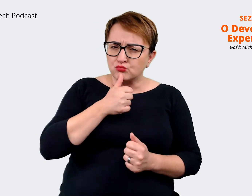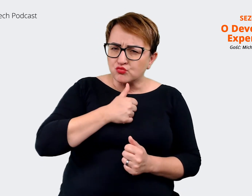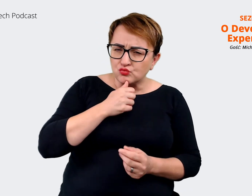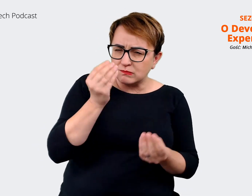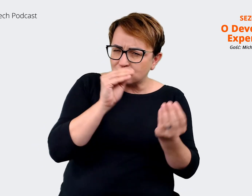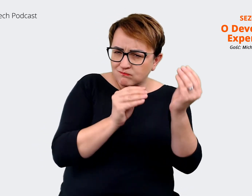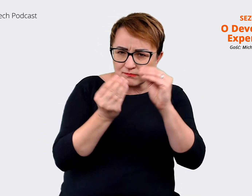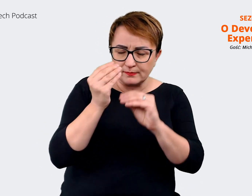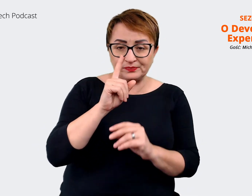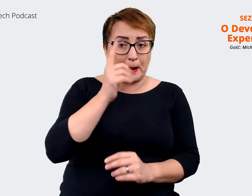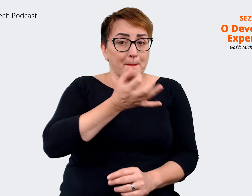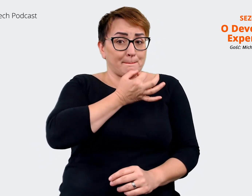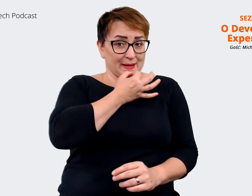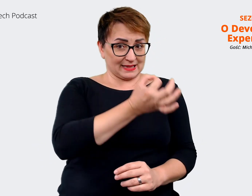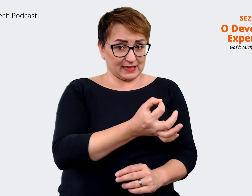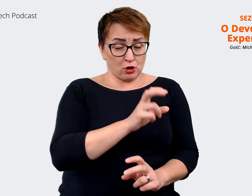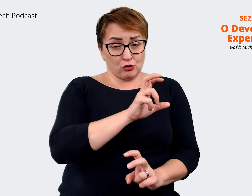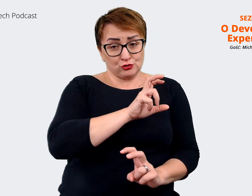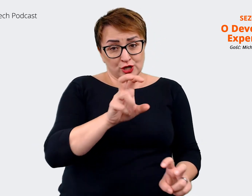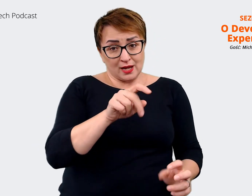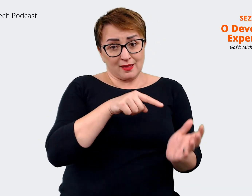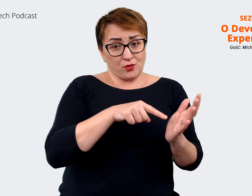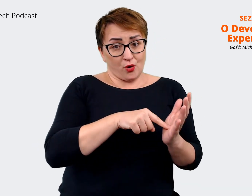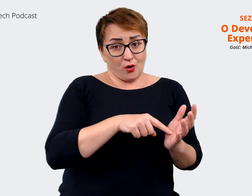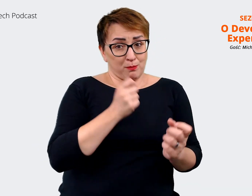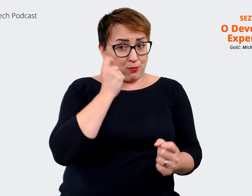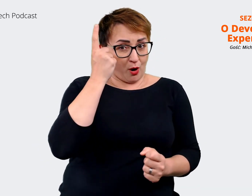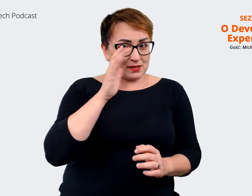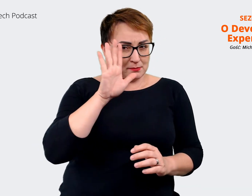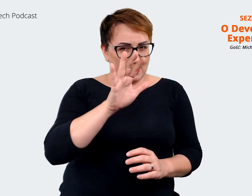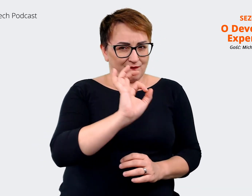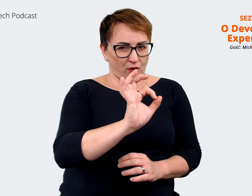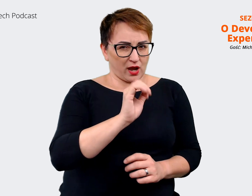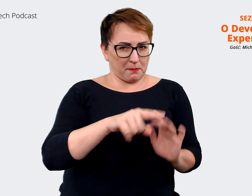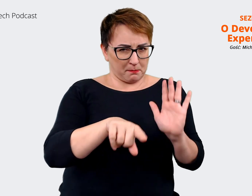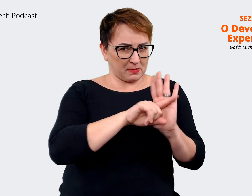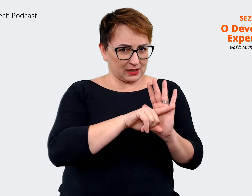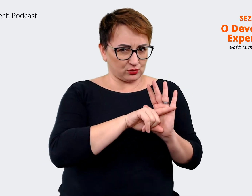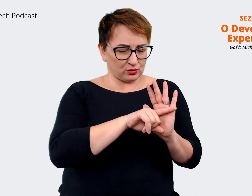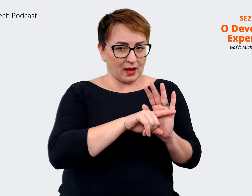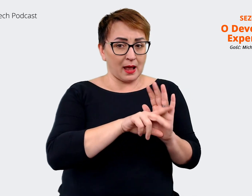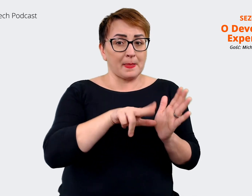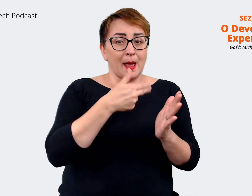czy to jest tak... czy ta koncepcja nie ma ciemnej strony? Czy mając Allegro Developer Platform,